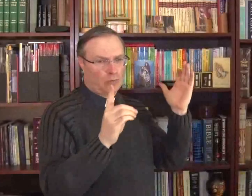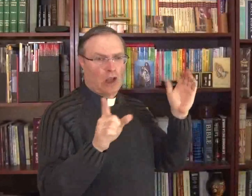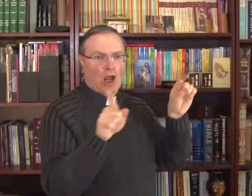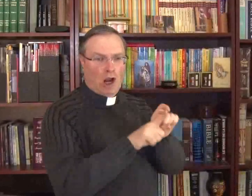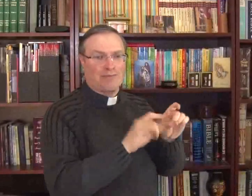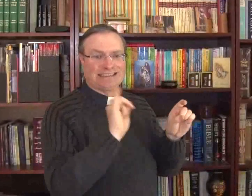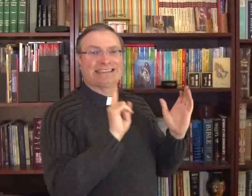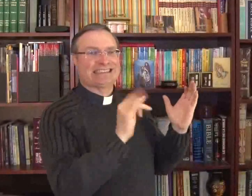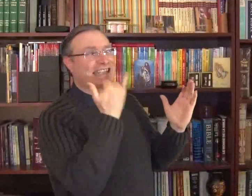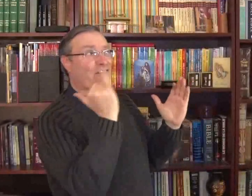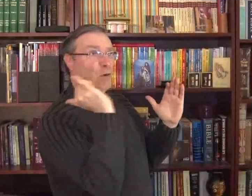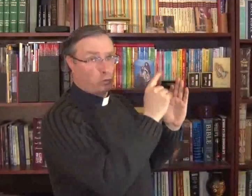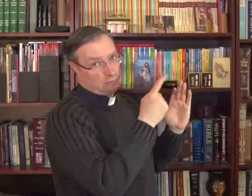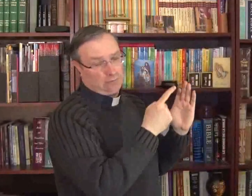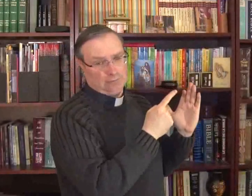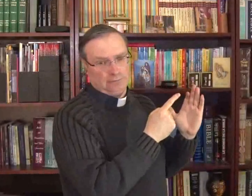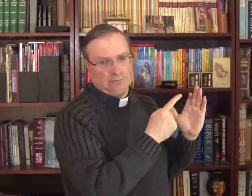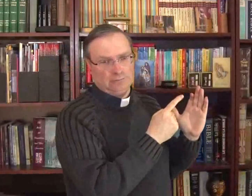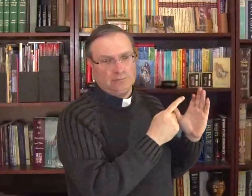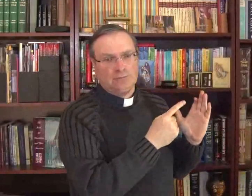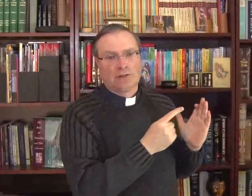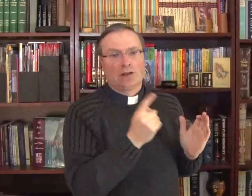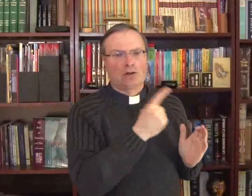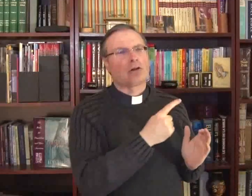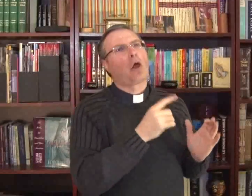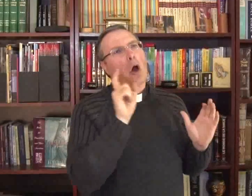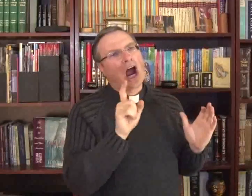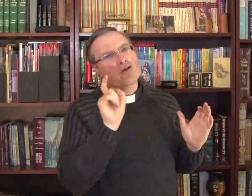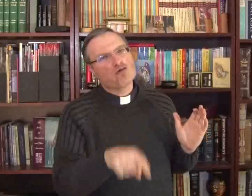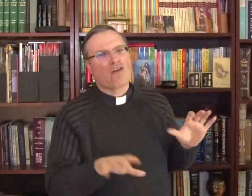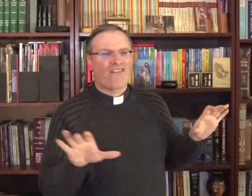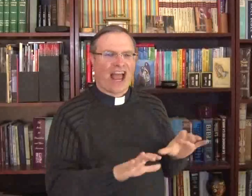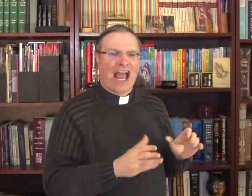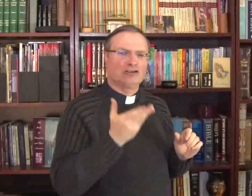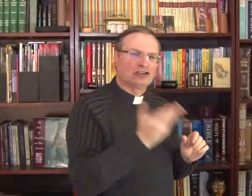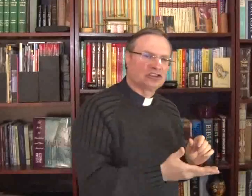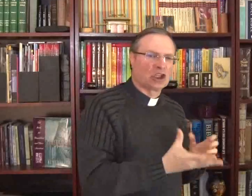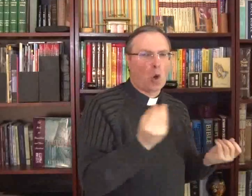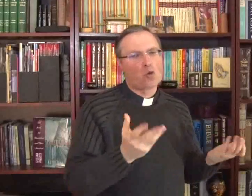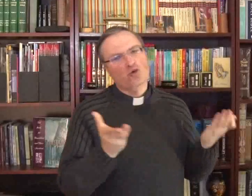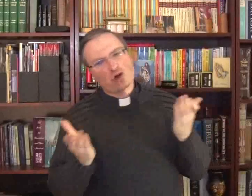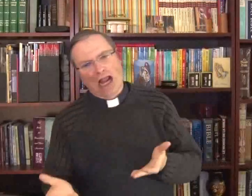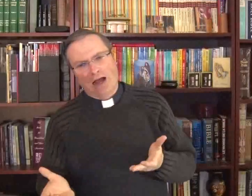comme si c’est sa faute. Qu’il aurait dû faire ceci ou cela.